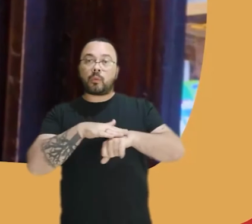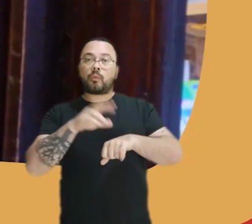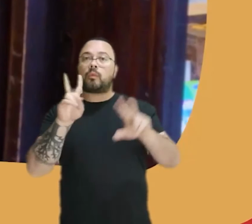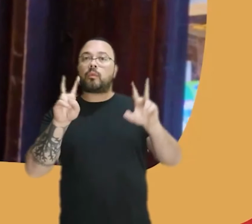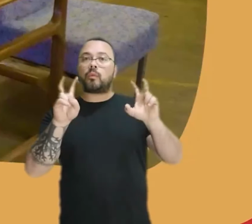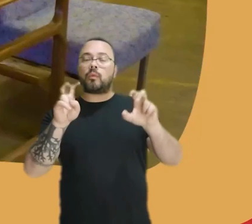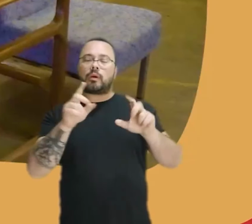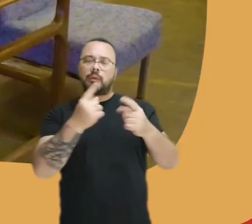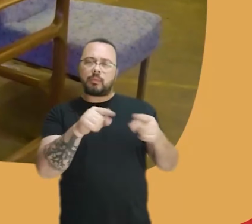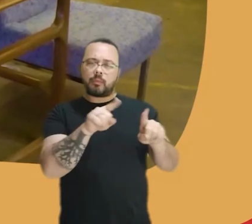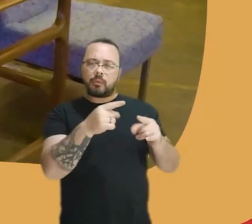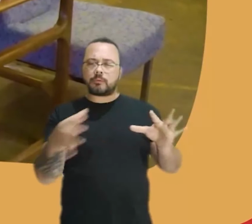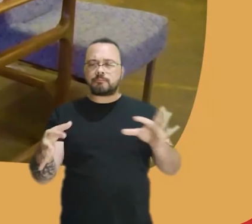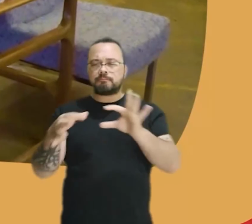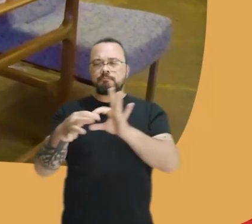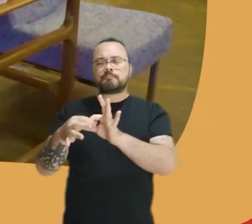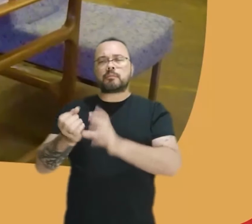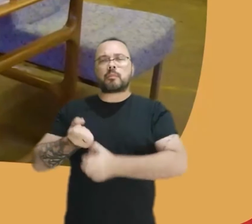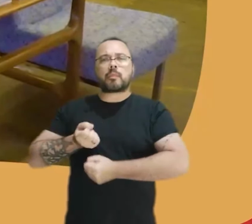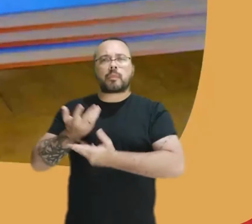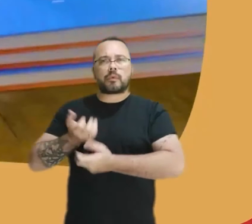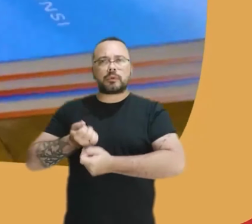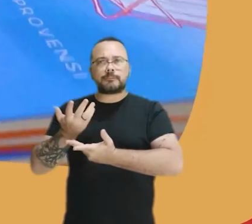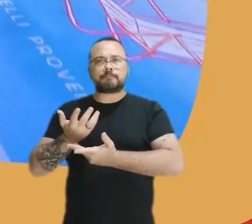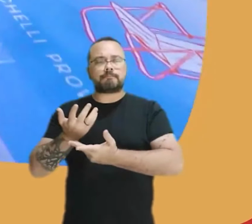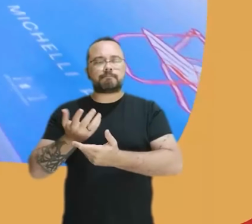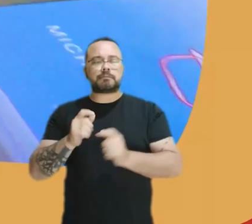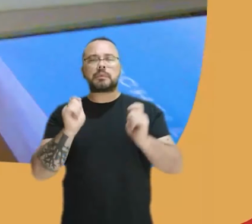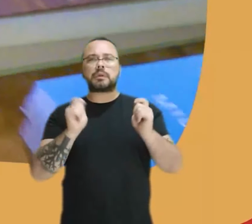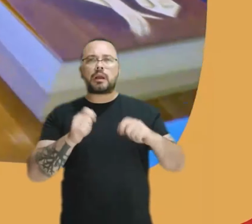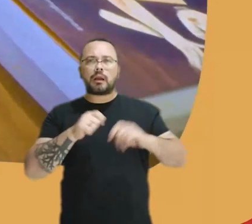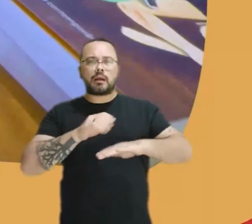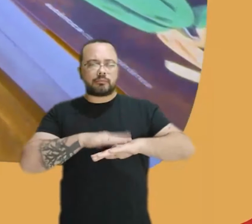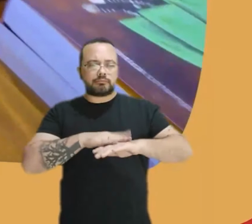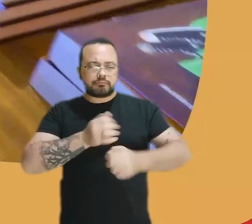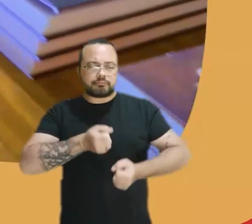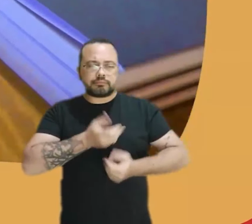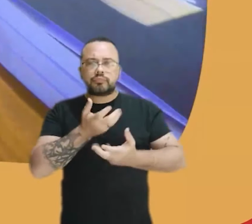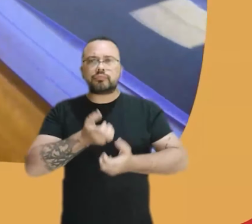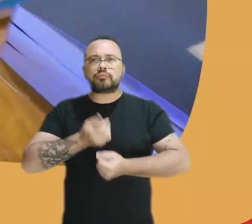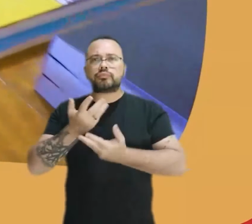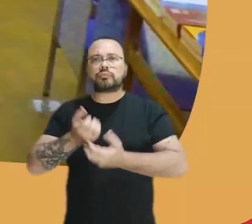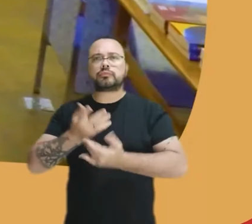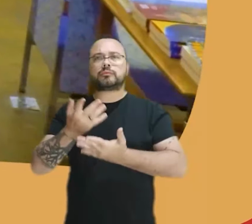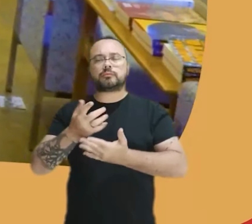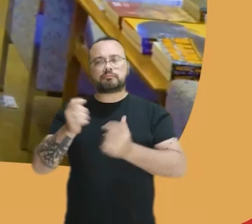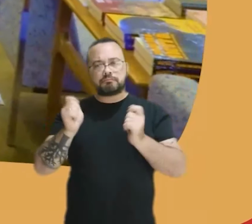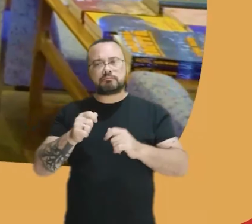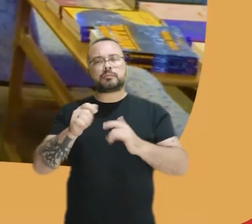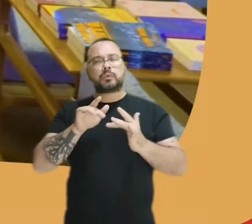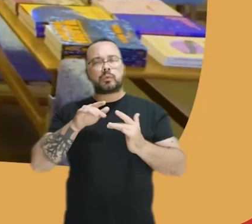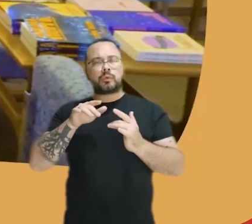e poesia, vamos falar sobre a capacidade da poesia de captar os lapsos da realidade, e também,